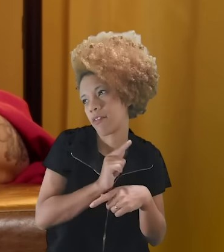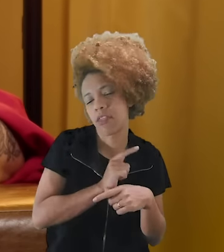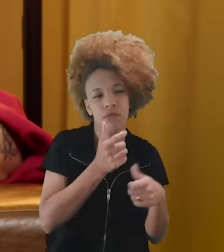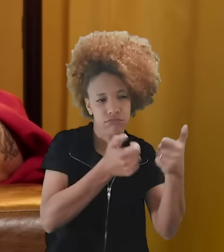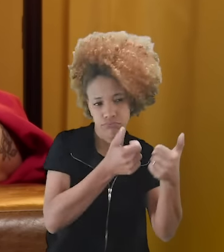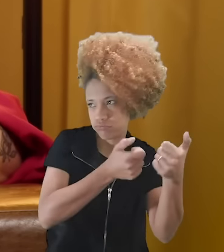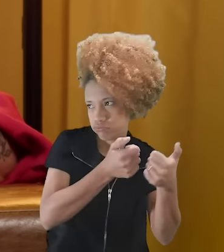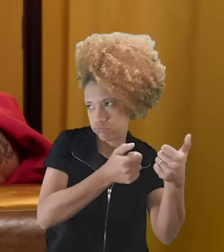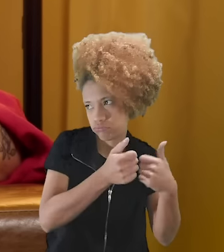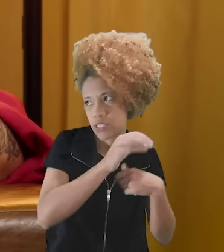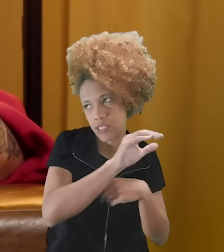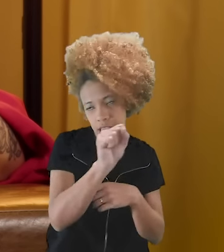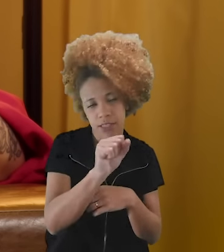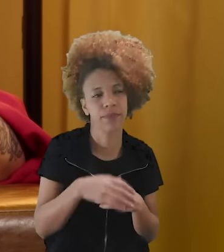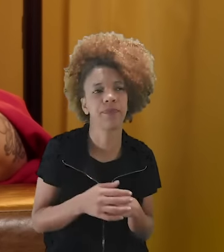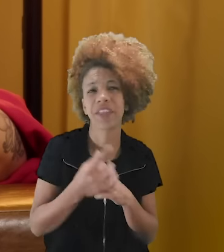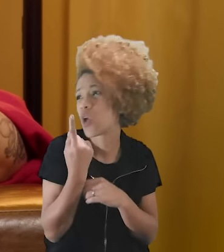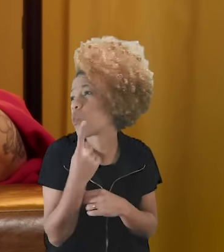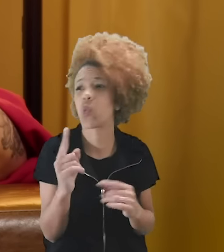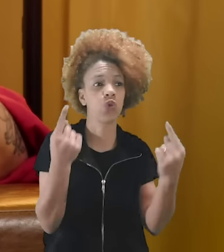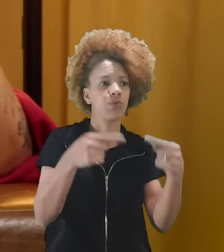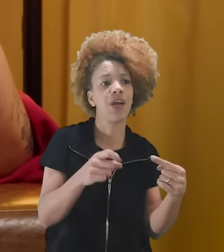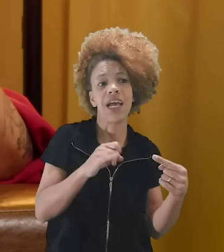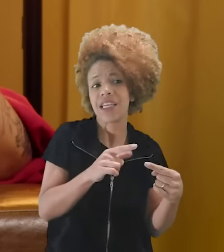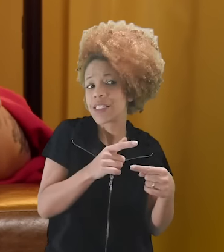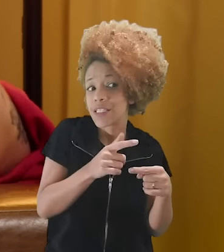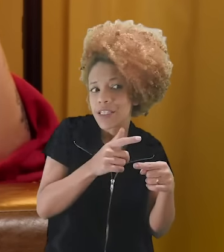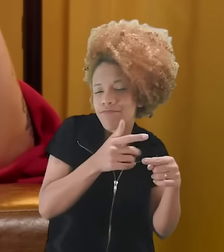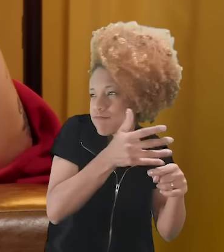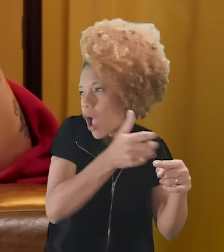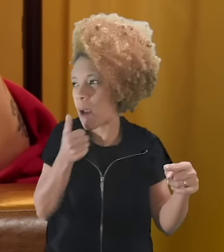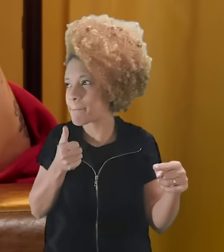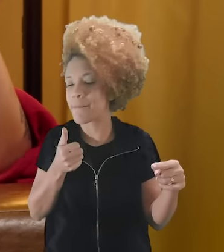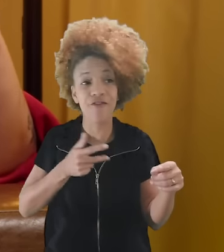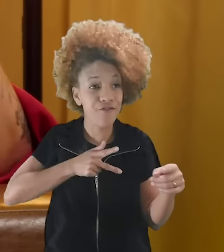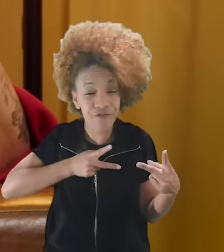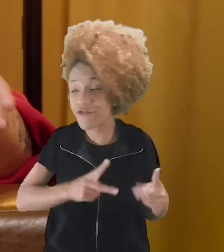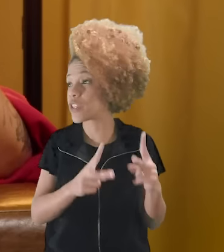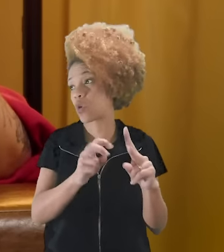você que joga mais CS e era o último round se desarme ia ser Vitória e se não desarme ia ia